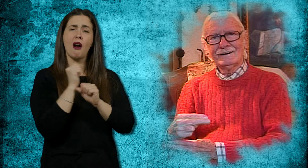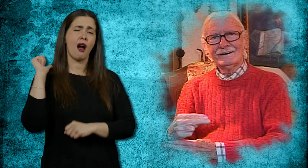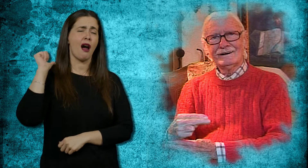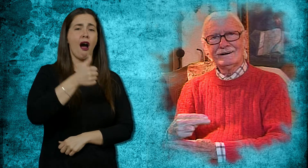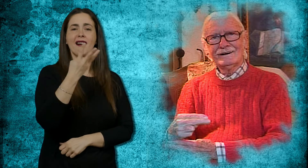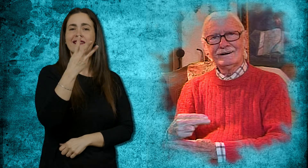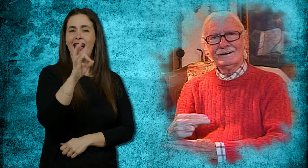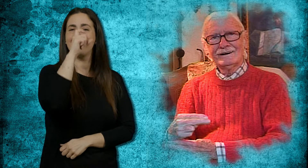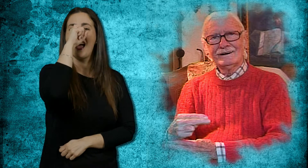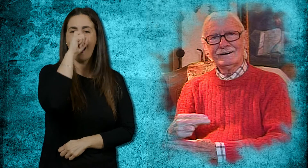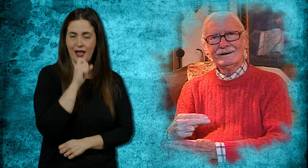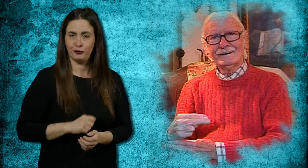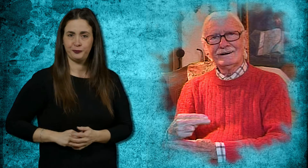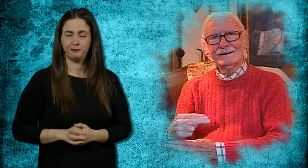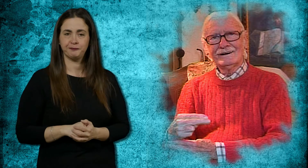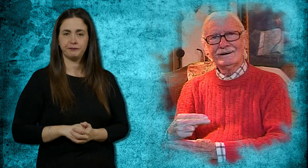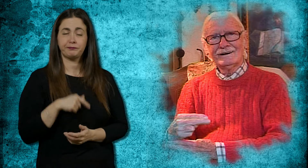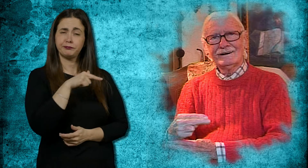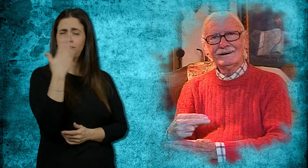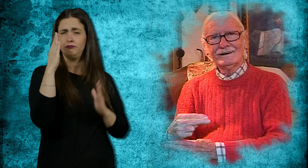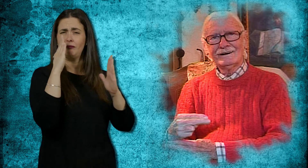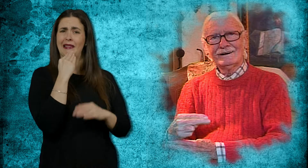una trajectòria professional que va durar 30 anys.